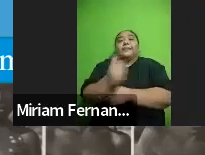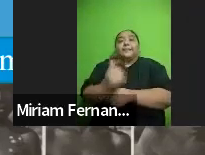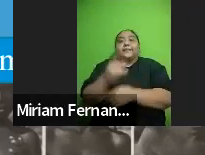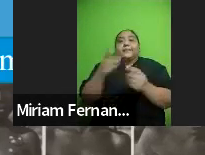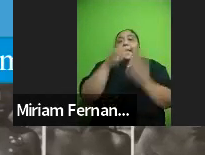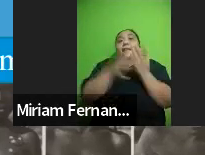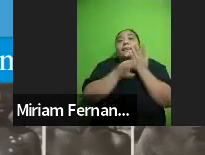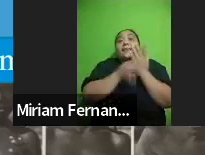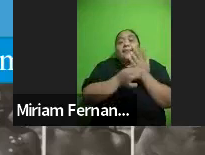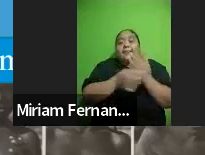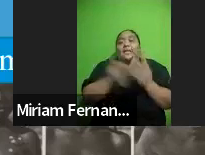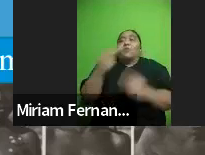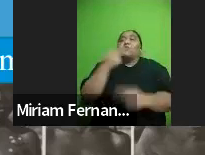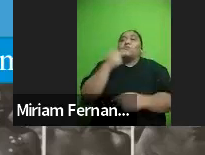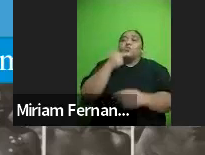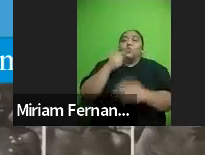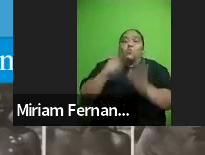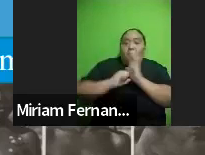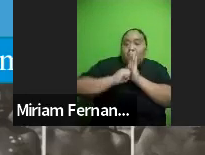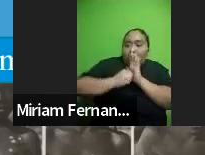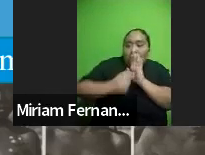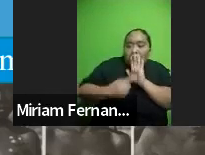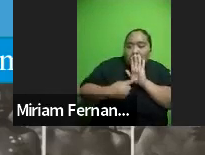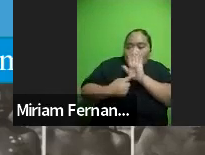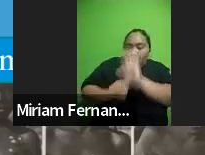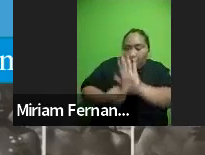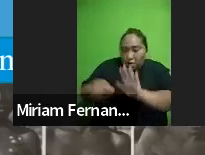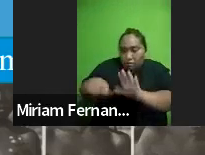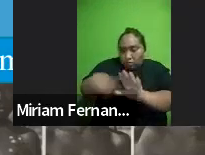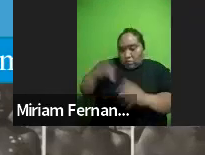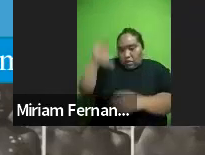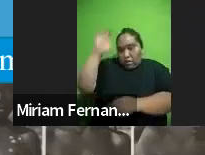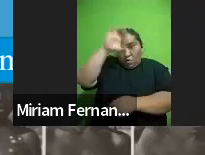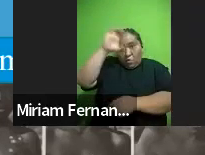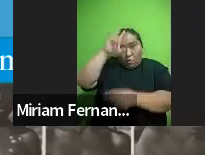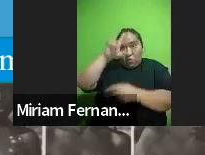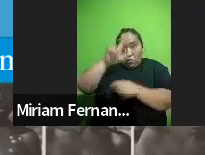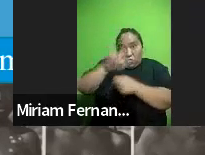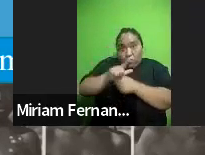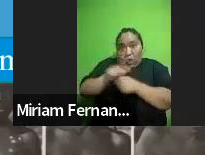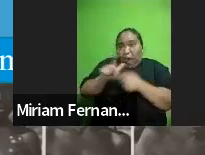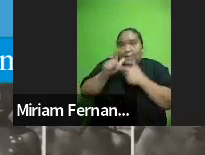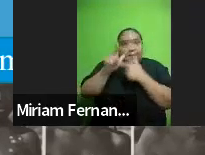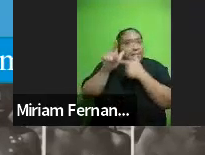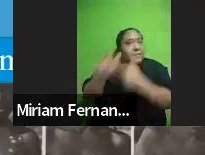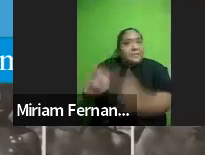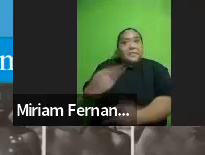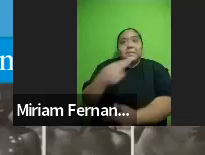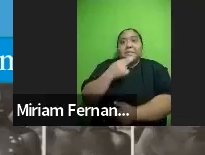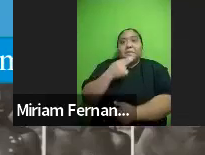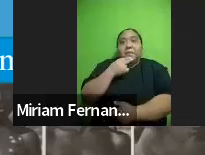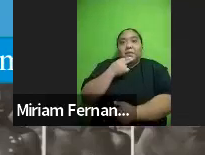Billbowski, es el uso funcional que se le da a los símbolos y y nos dimos cuenta que había cultura culturas que incluso culturas que incluso seguían utilizando feñas